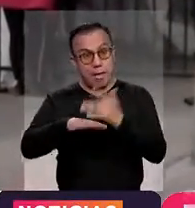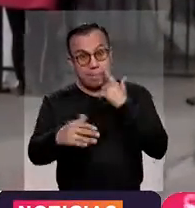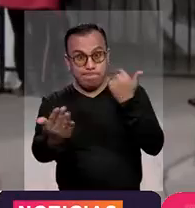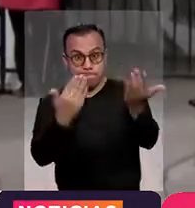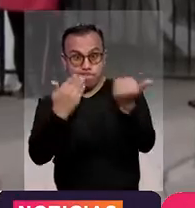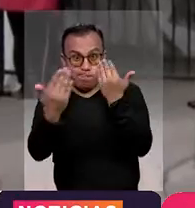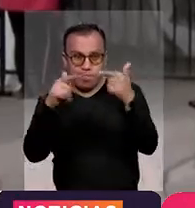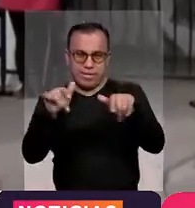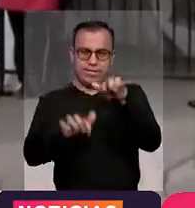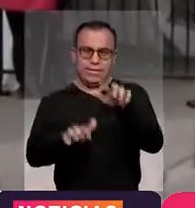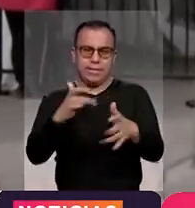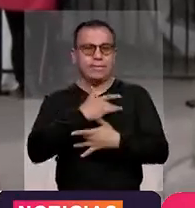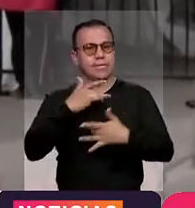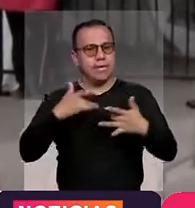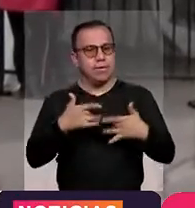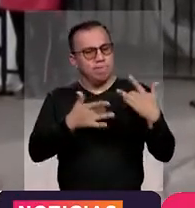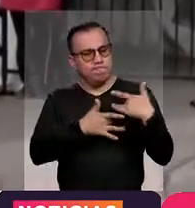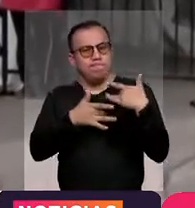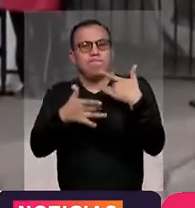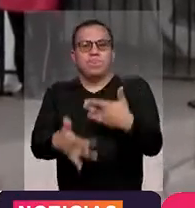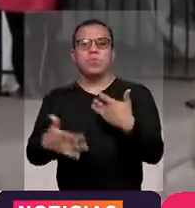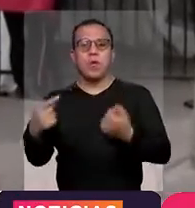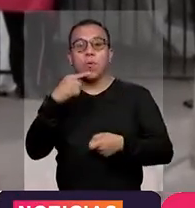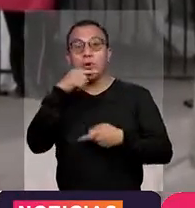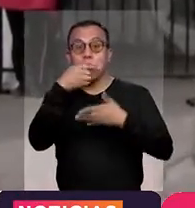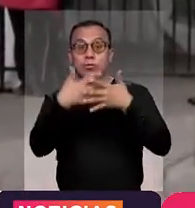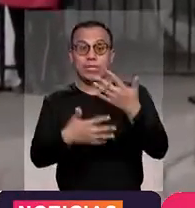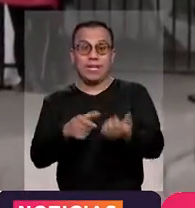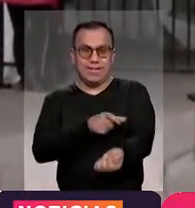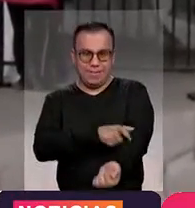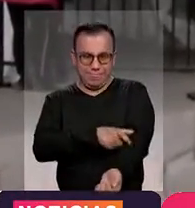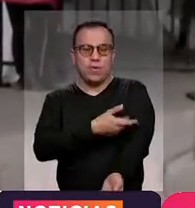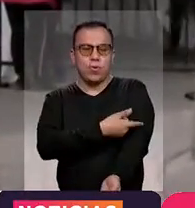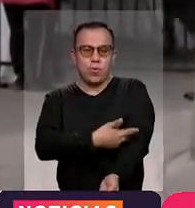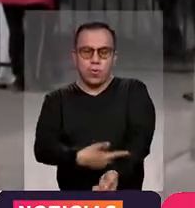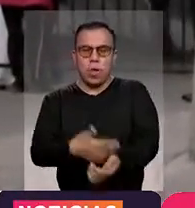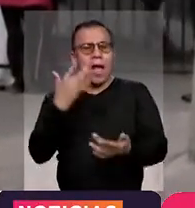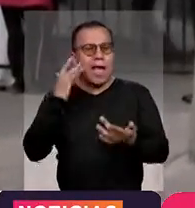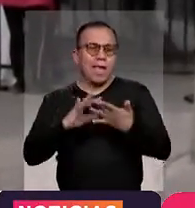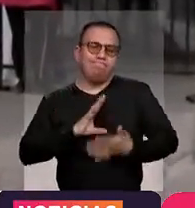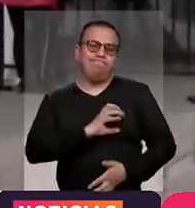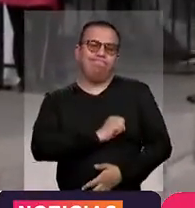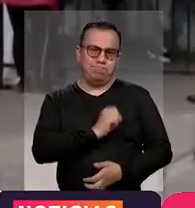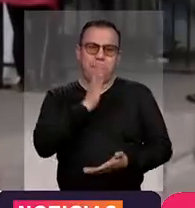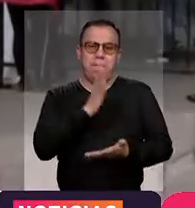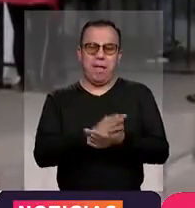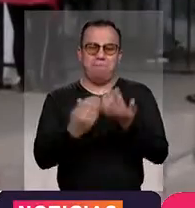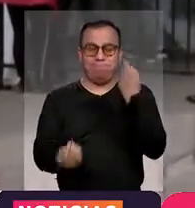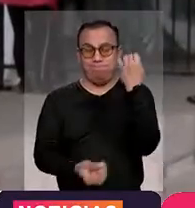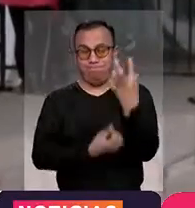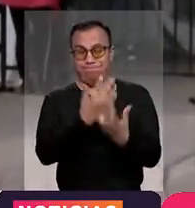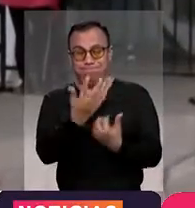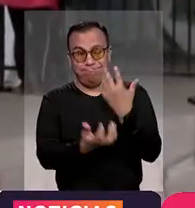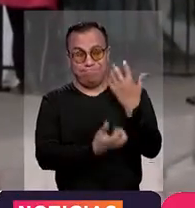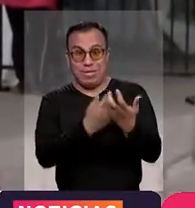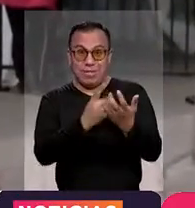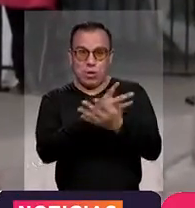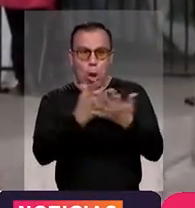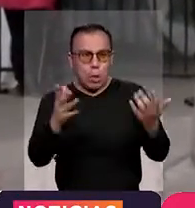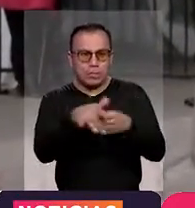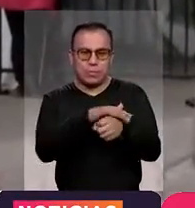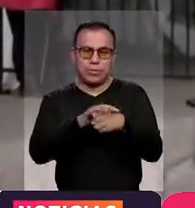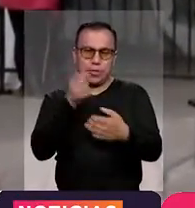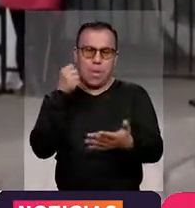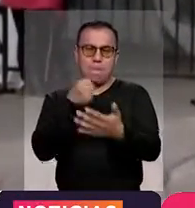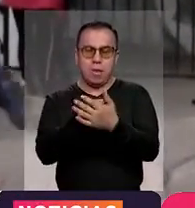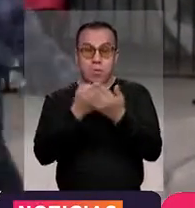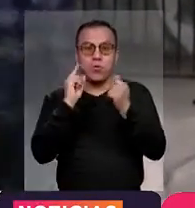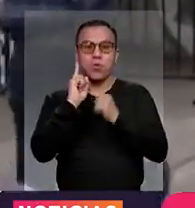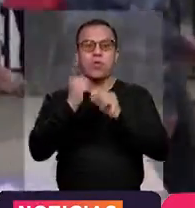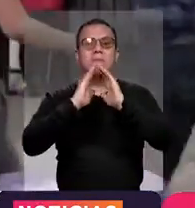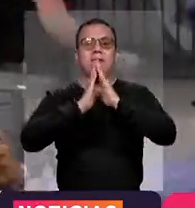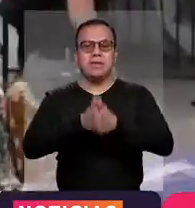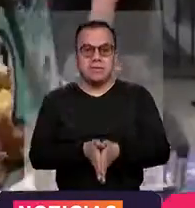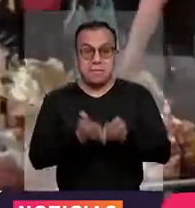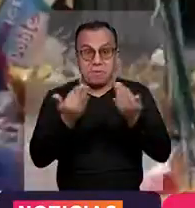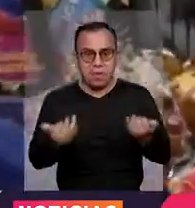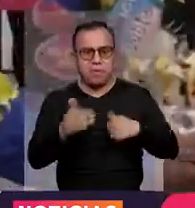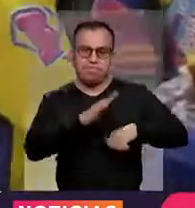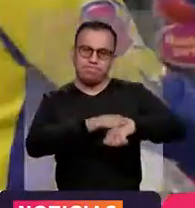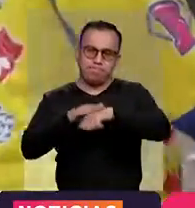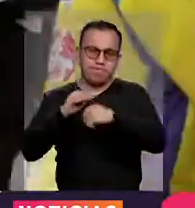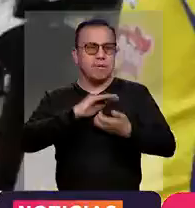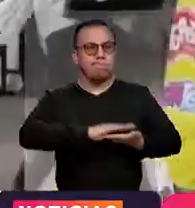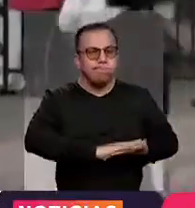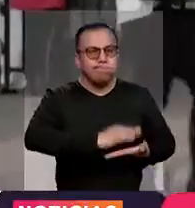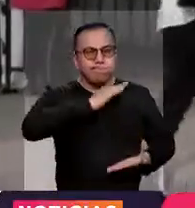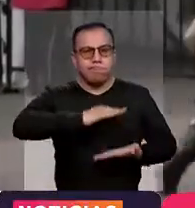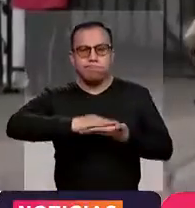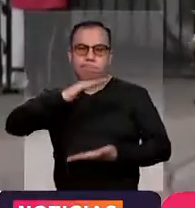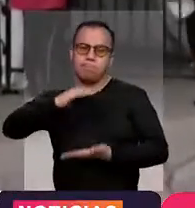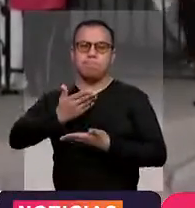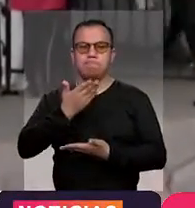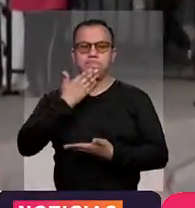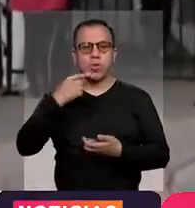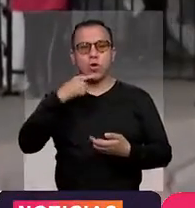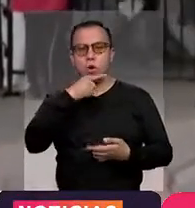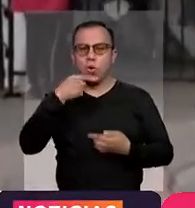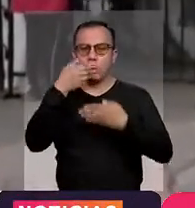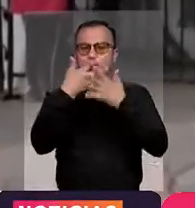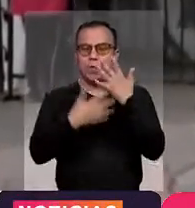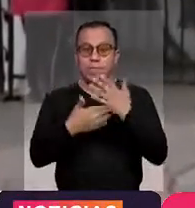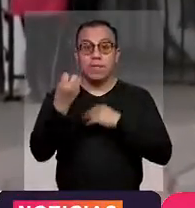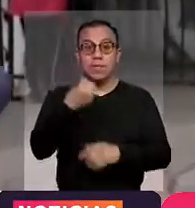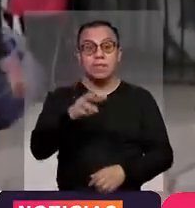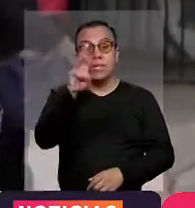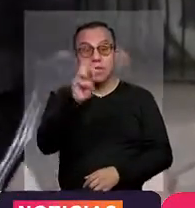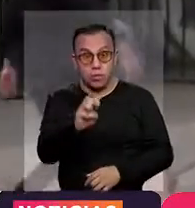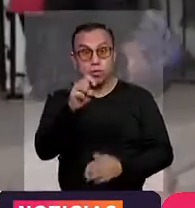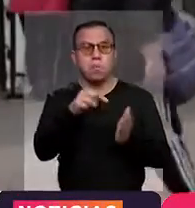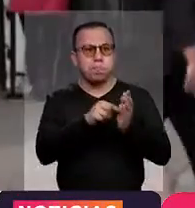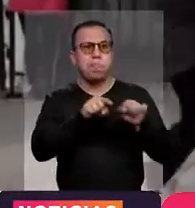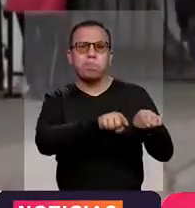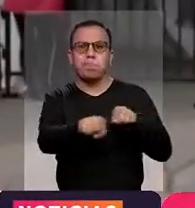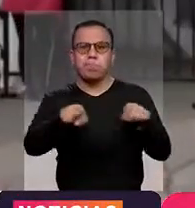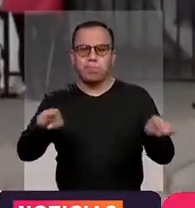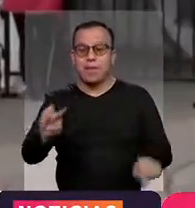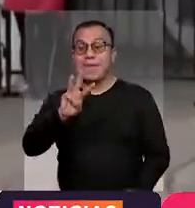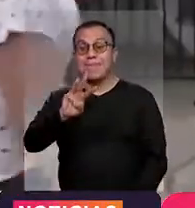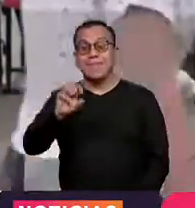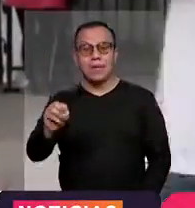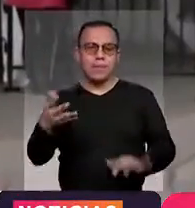DE OCIO.